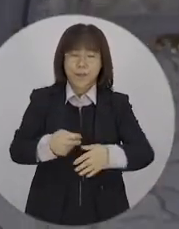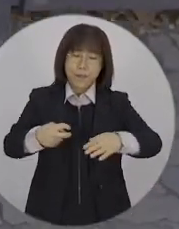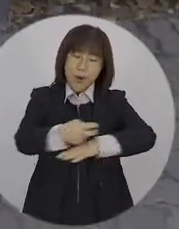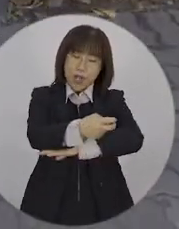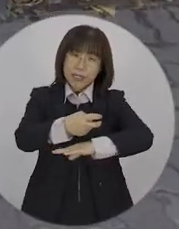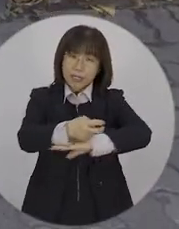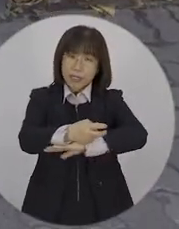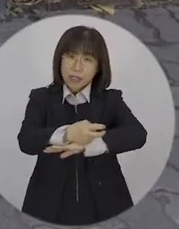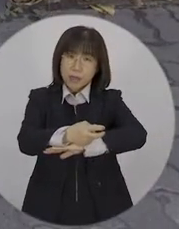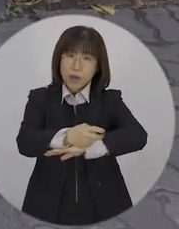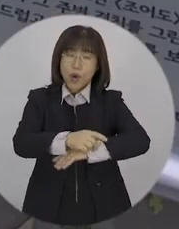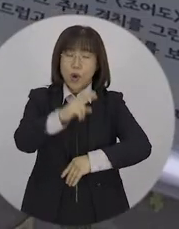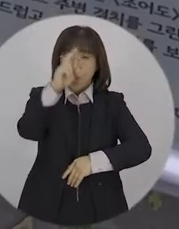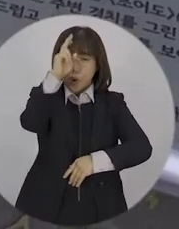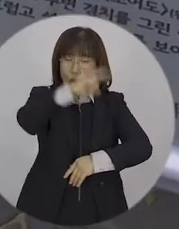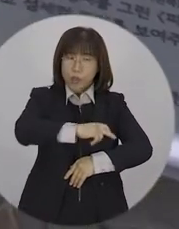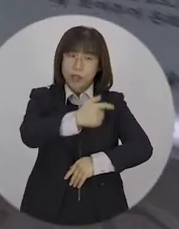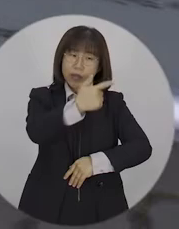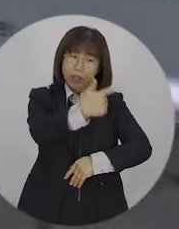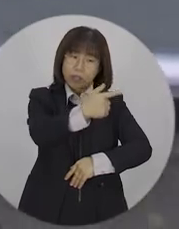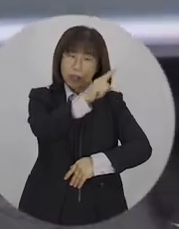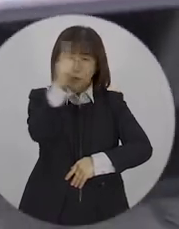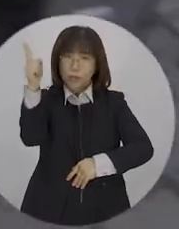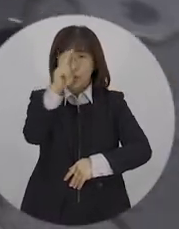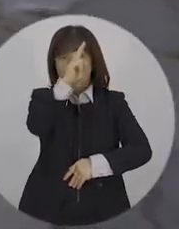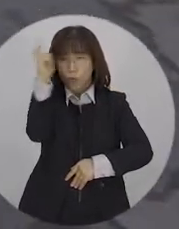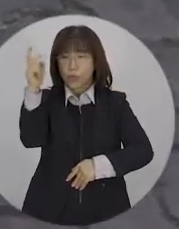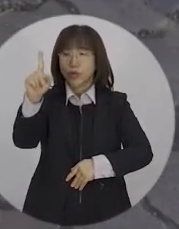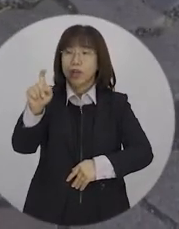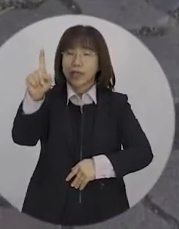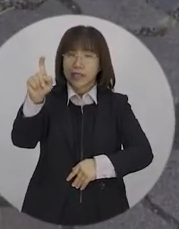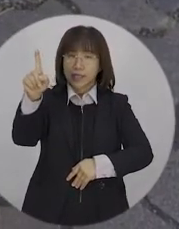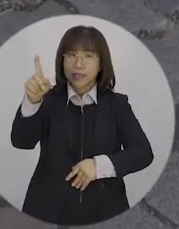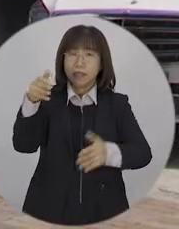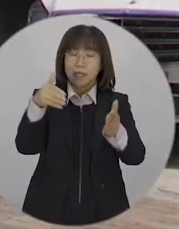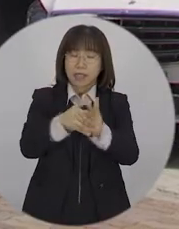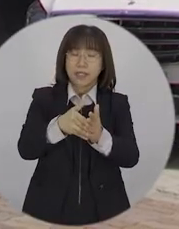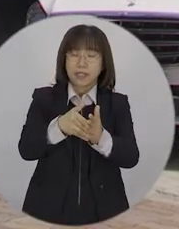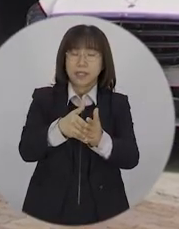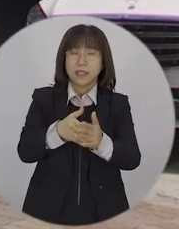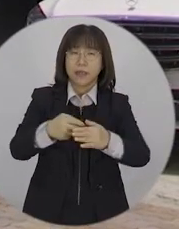dari jam 6 pagi sampai jam 11 malam.